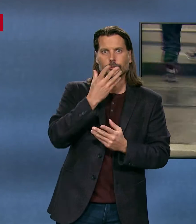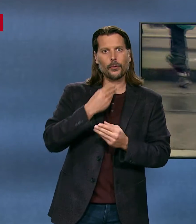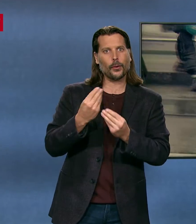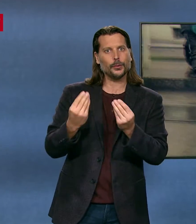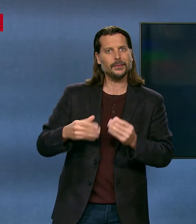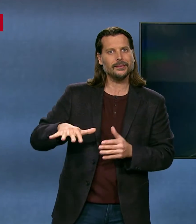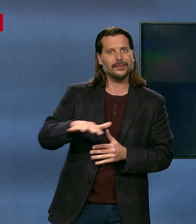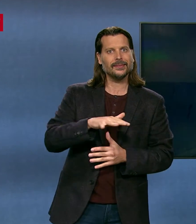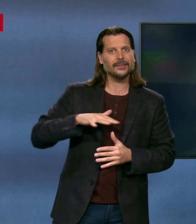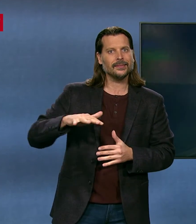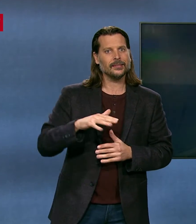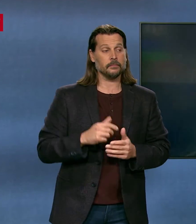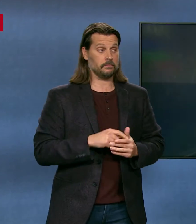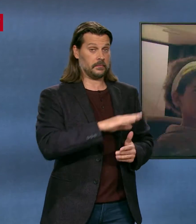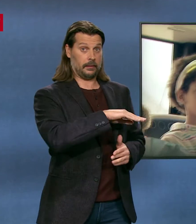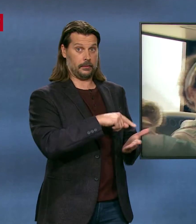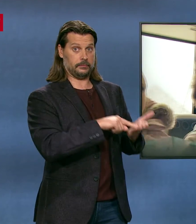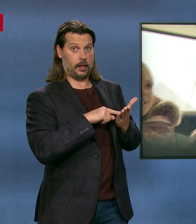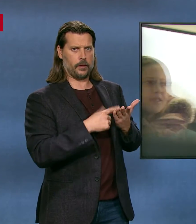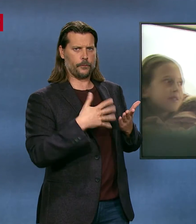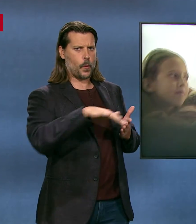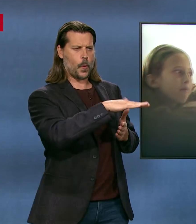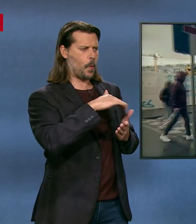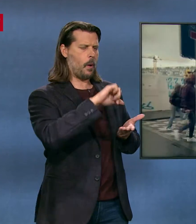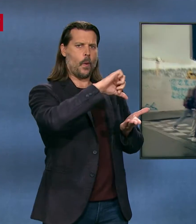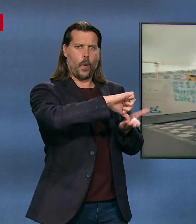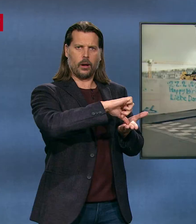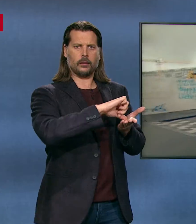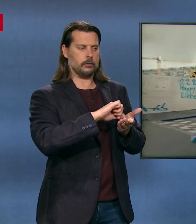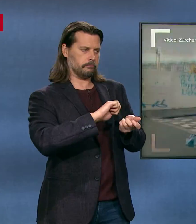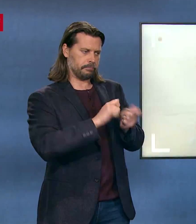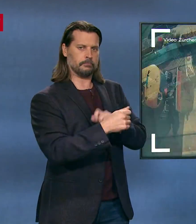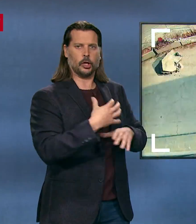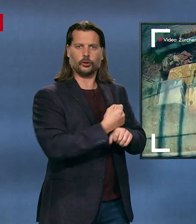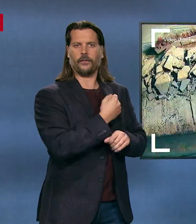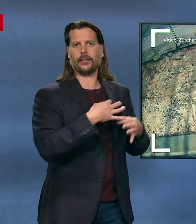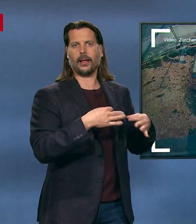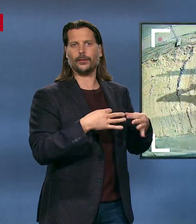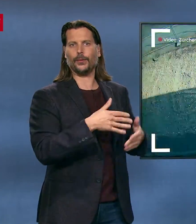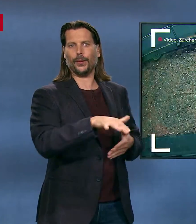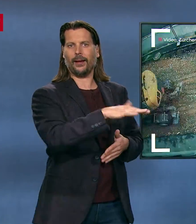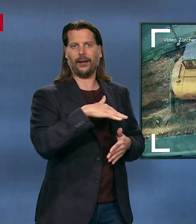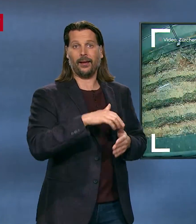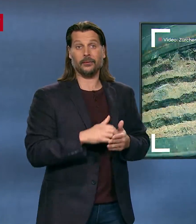Die Kinder zeigen mir einen Ort, wo die Natur zurückgekehrt ist. Der Platz ist mitten in der Stadt Zürich.